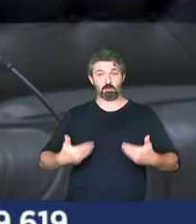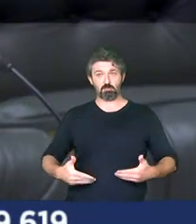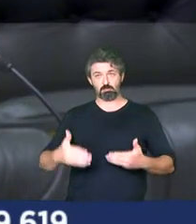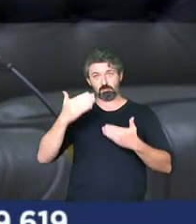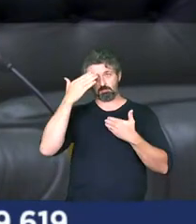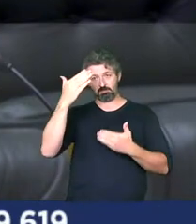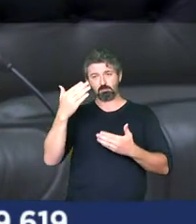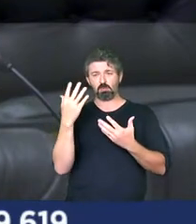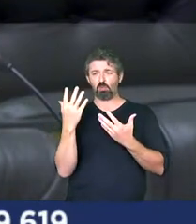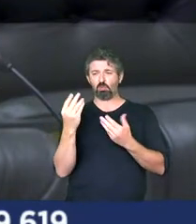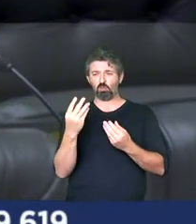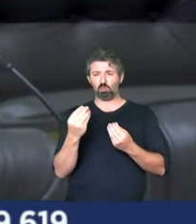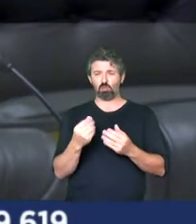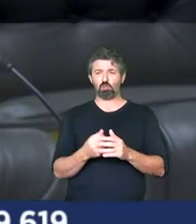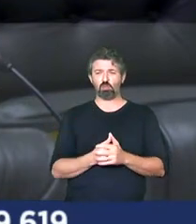OUTROS COAUTORES. QUERO AQUI TAMBÉM AGRADECER MUITÍ